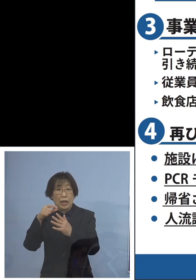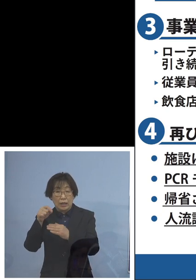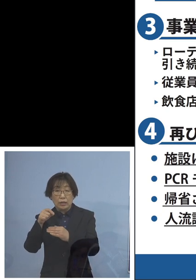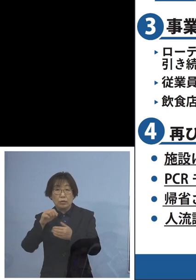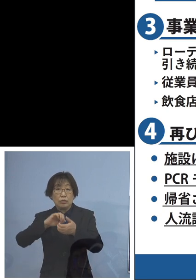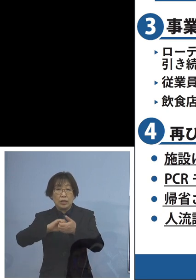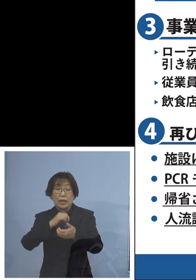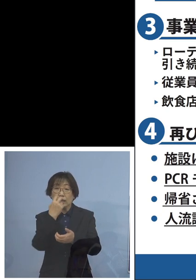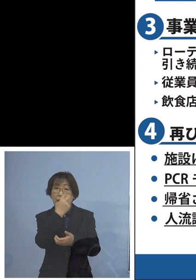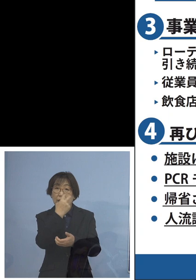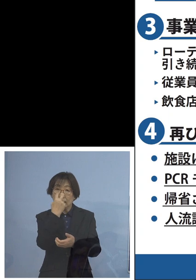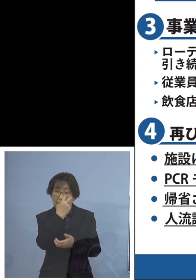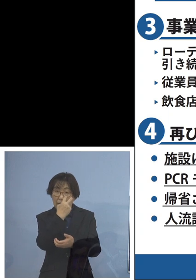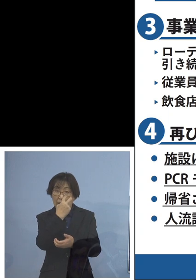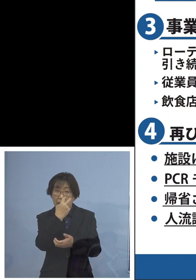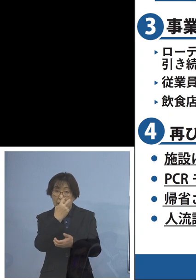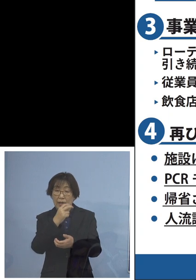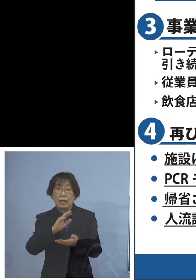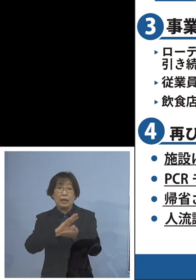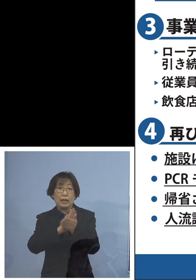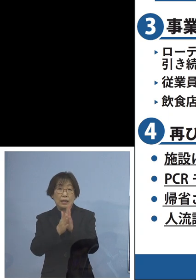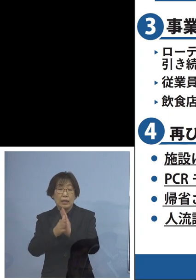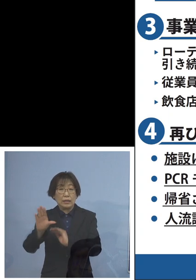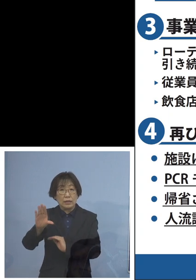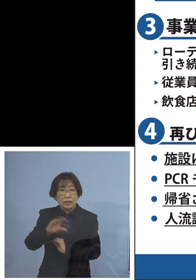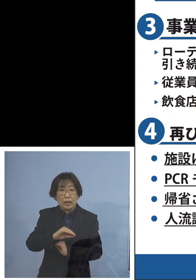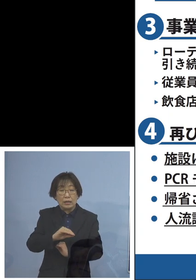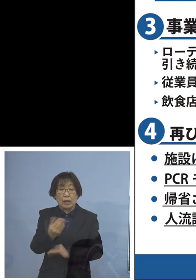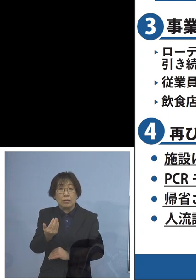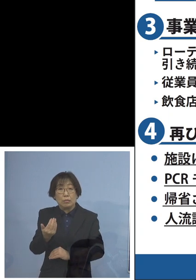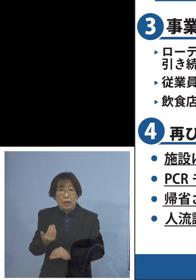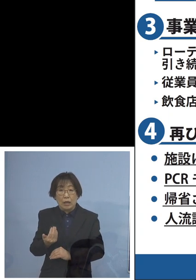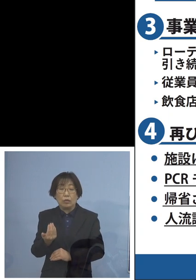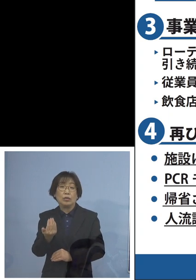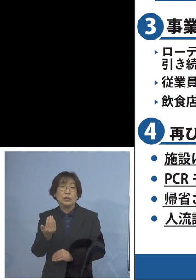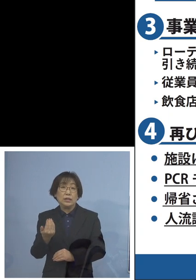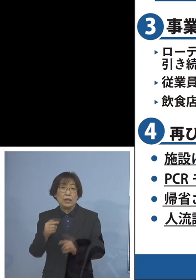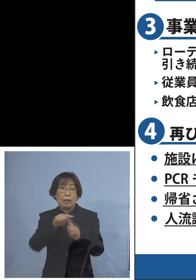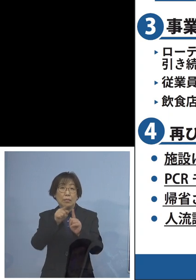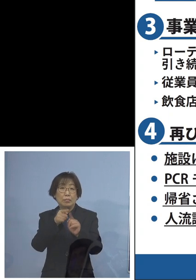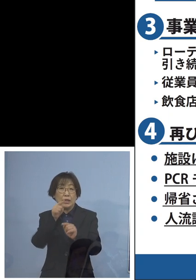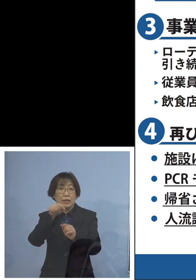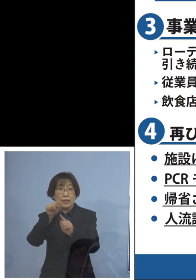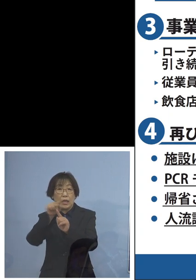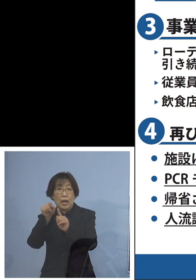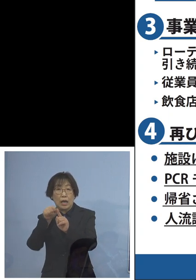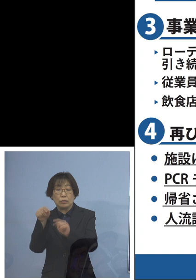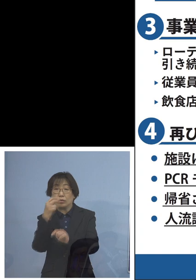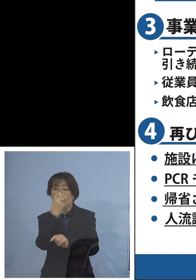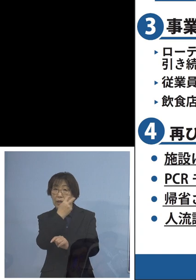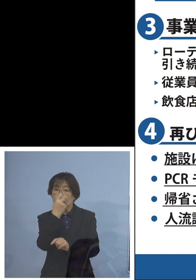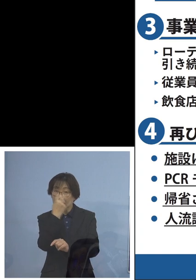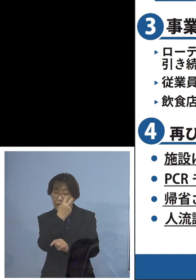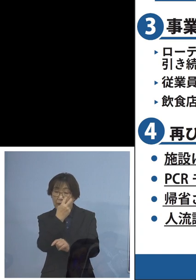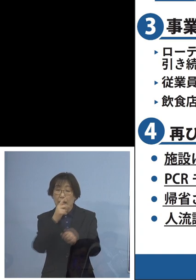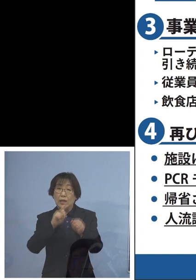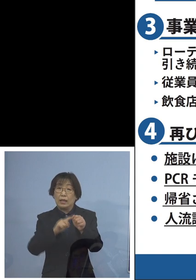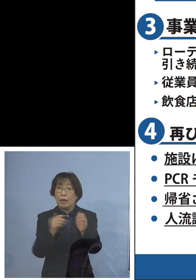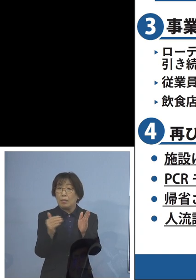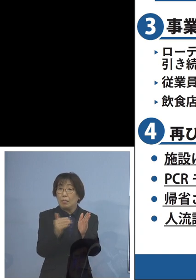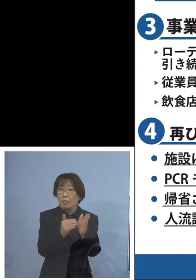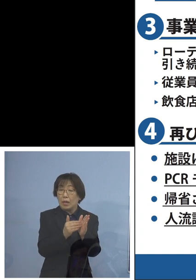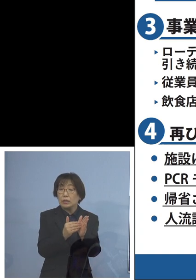帰省をされる方などの事前PCR検査 こちらは年末まで続けたいと思います